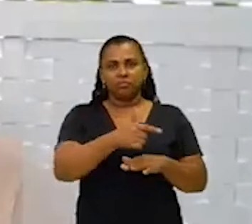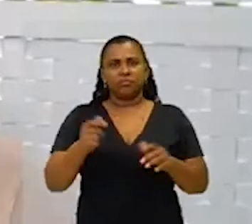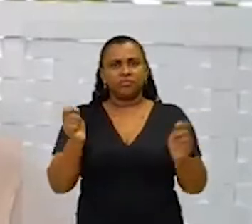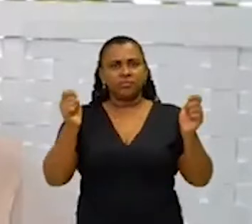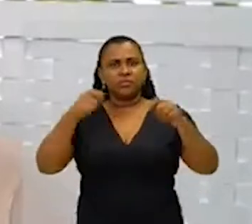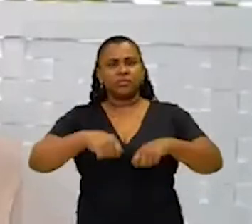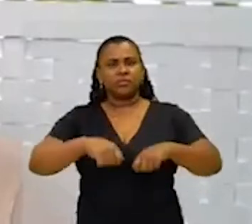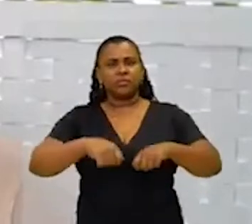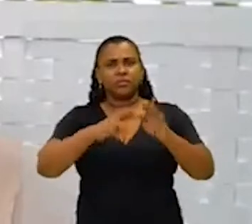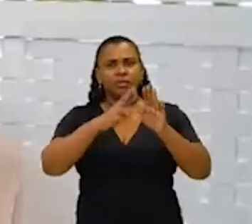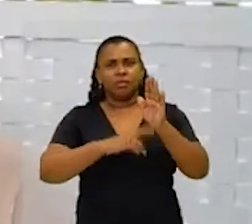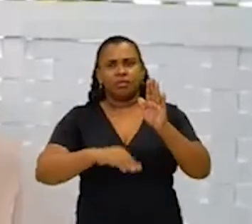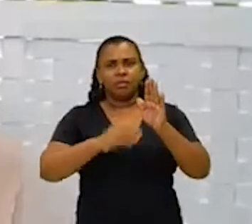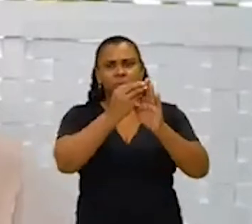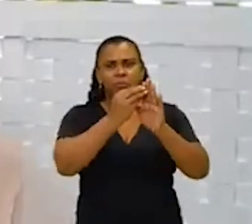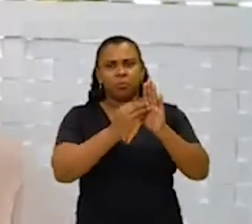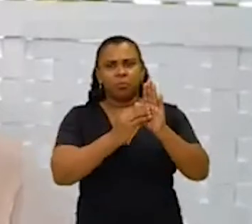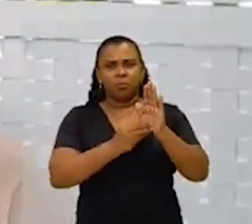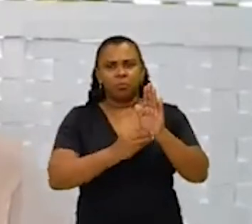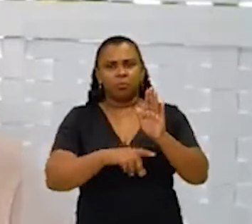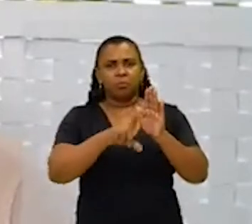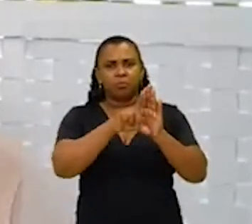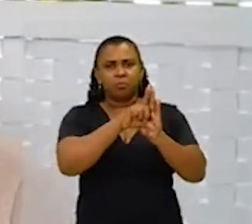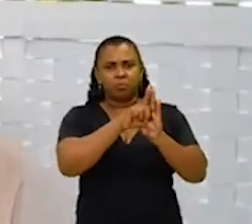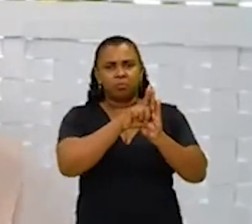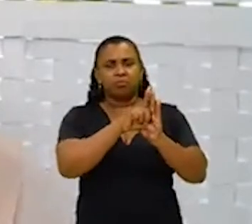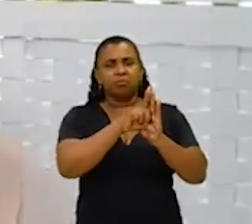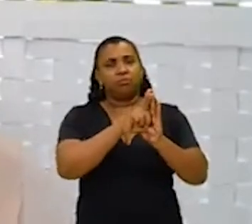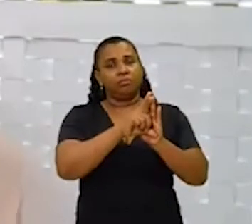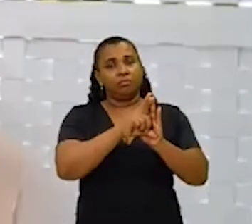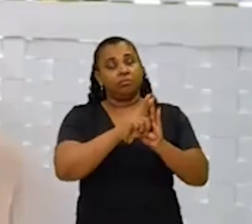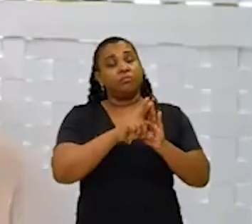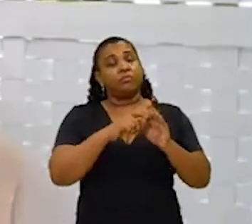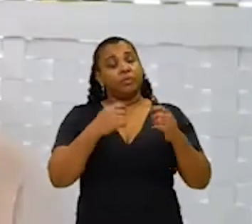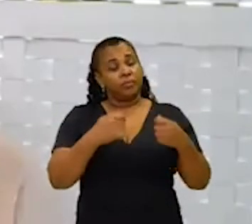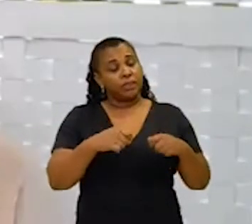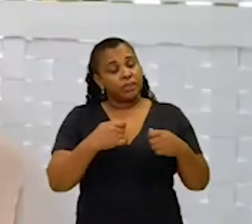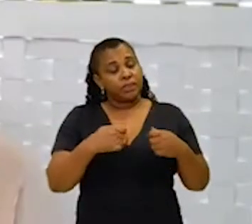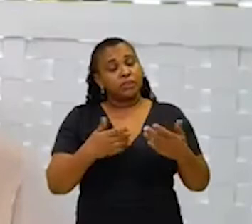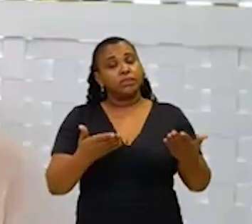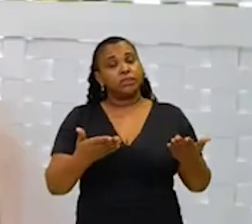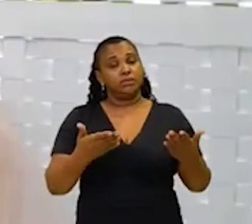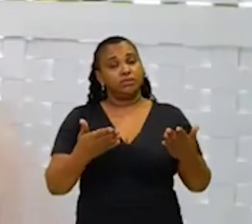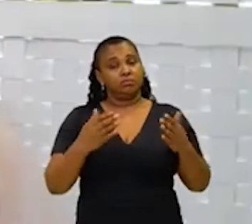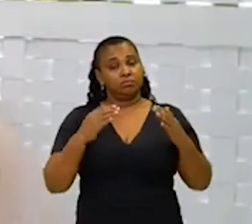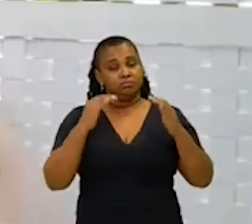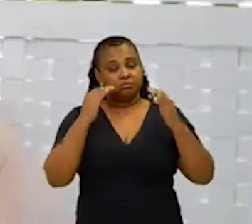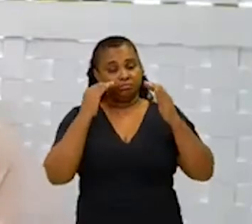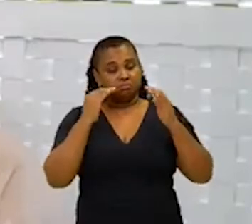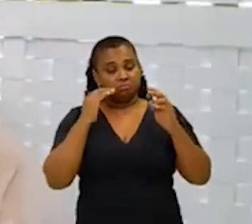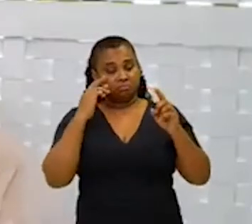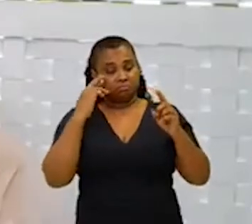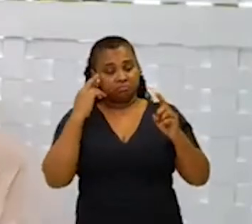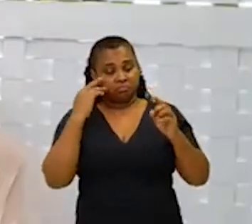o ideal as candidaturas corretivas revista minimamente o reconhecimento pelo tribunal de tal